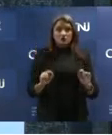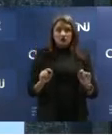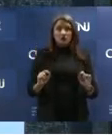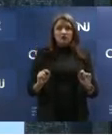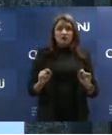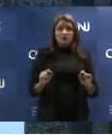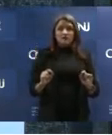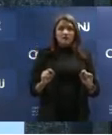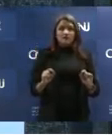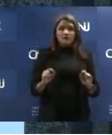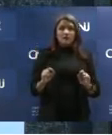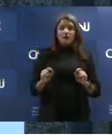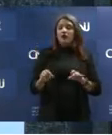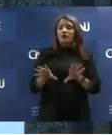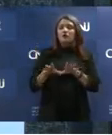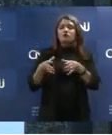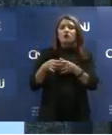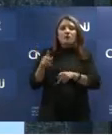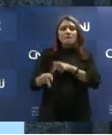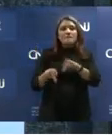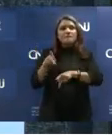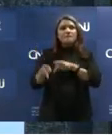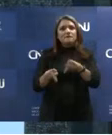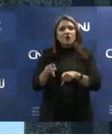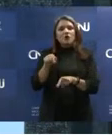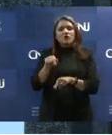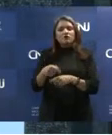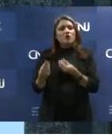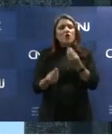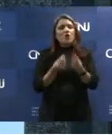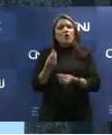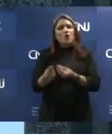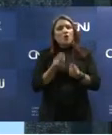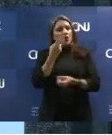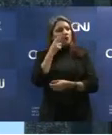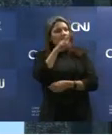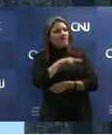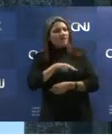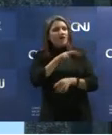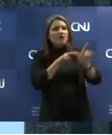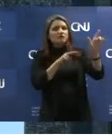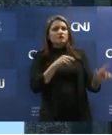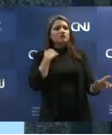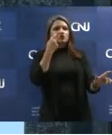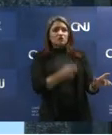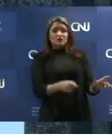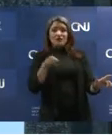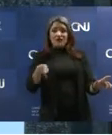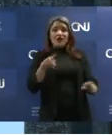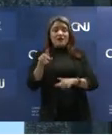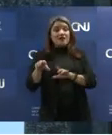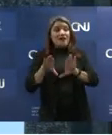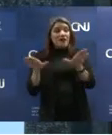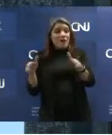e esse juiz tem o conceito da coletividade muito, um conceito muito positivo.